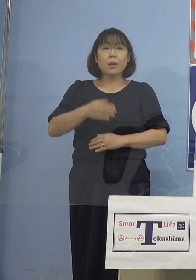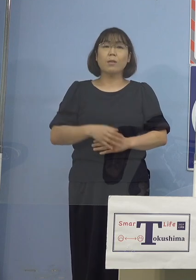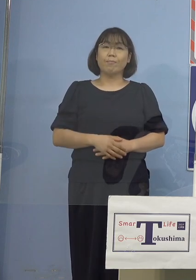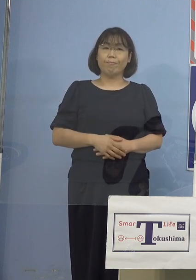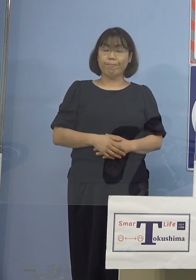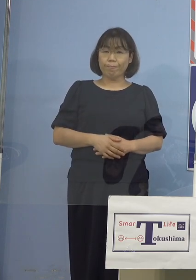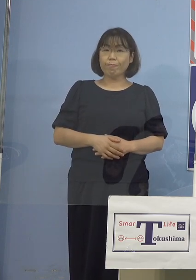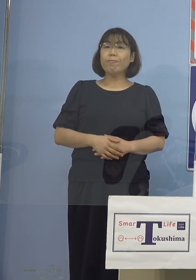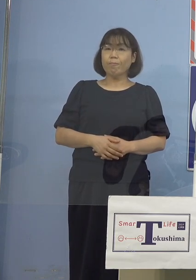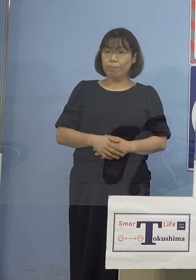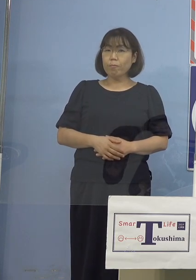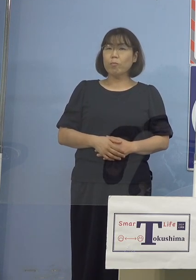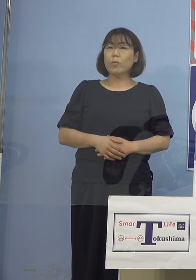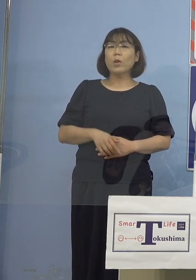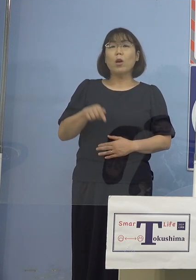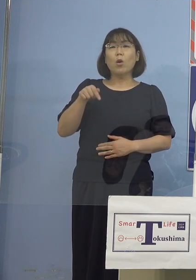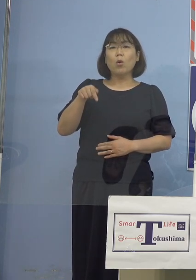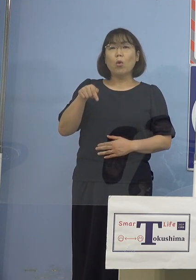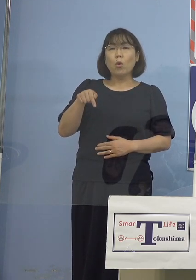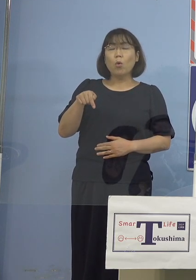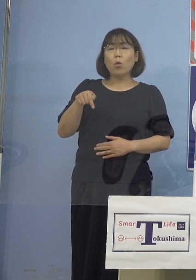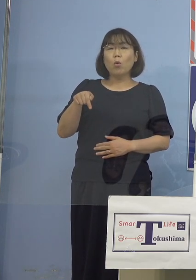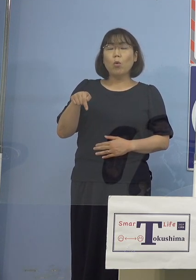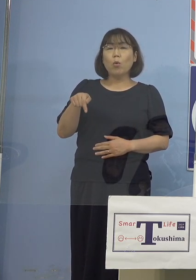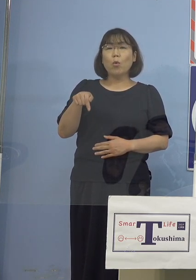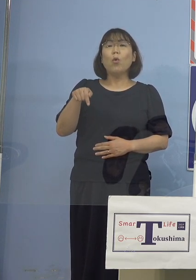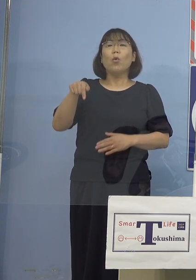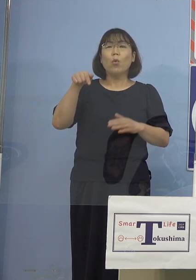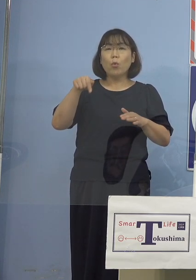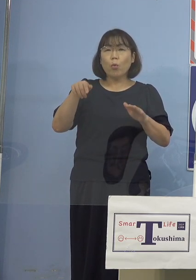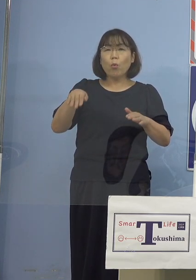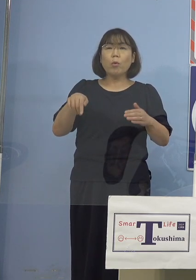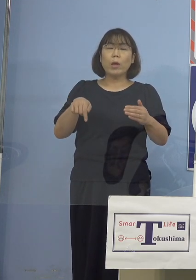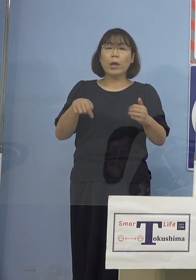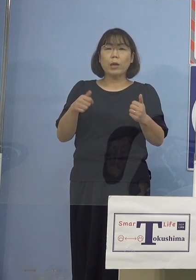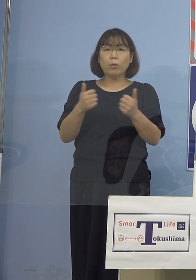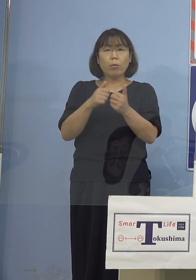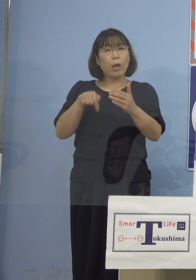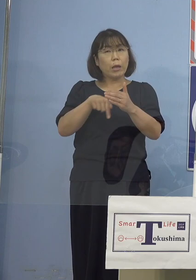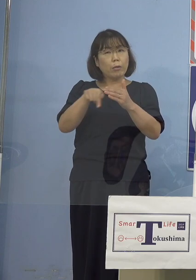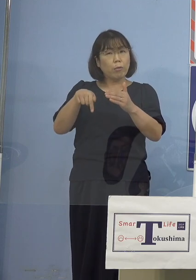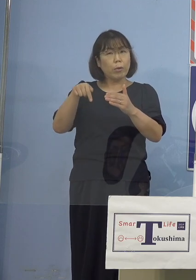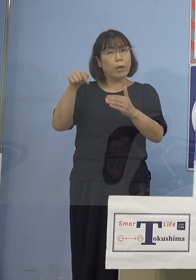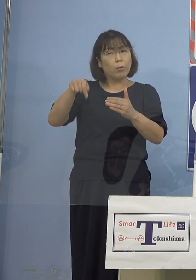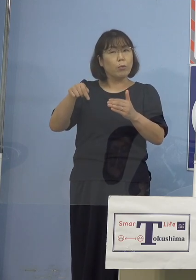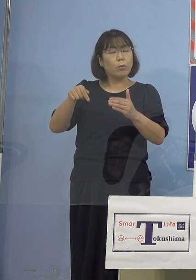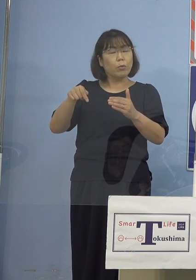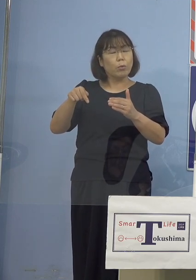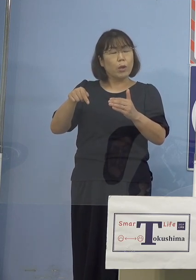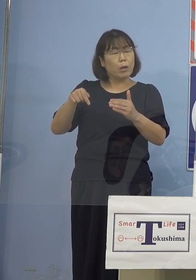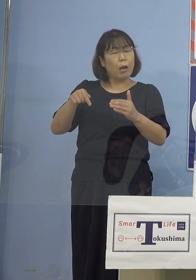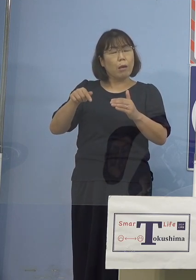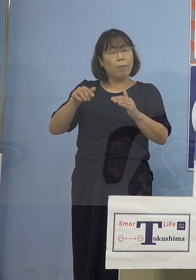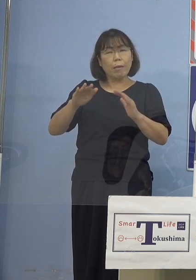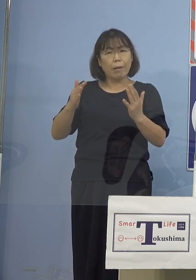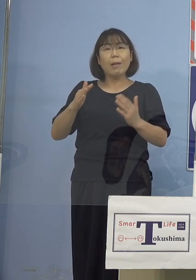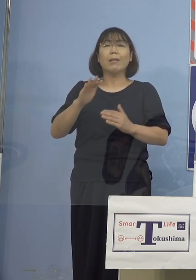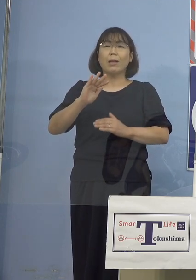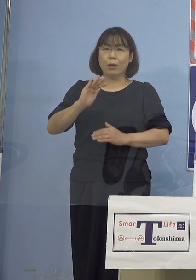（知事） ここのところは特段それを取り上げて やったわけではありませんし 今日の対策本部でも皆さん方 オープンでやっていましたので